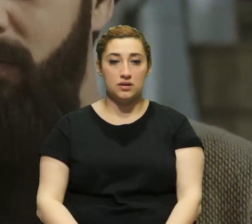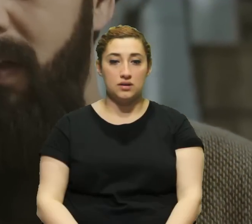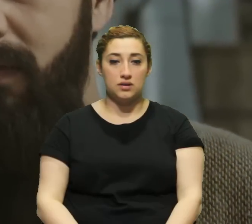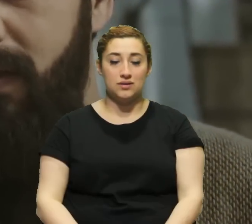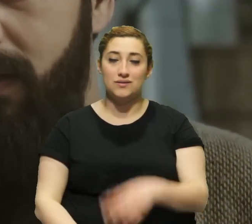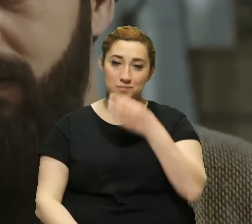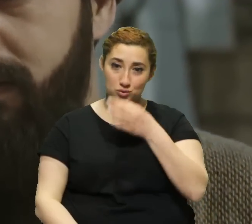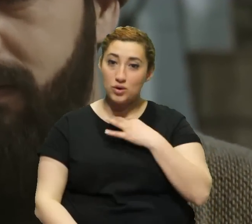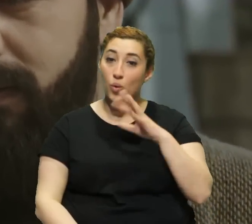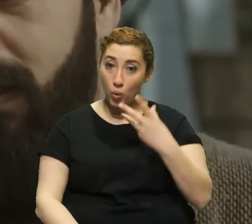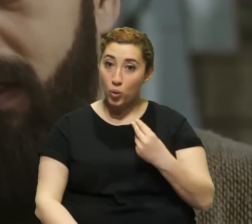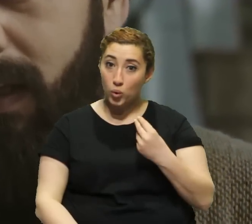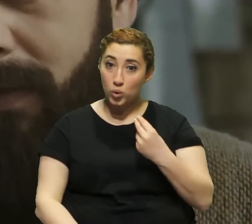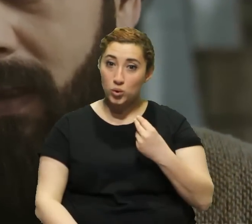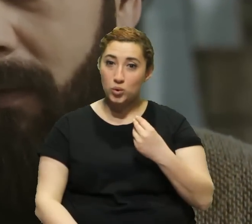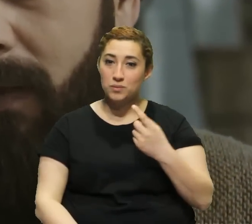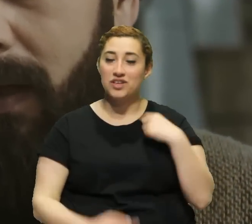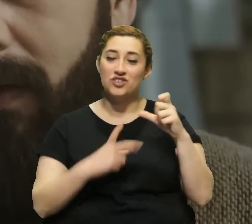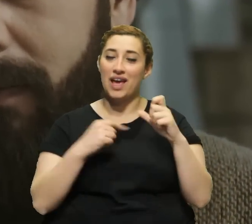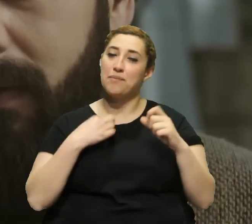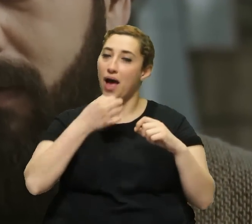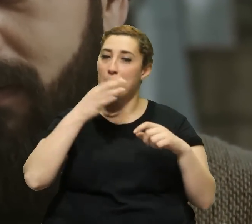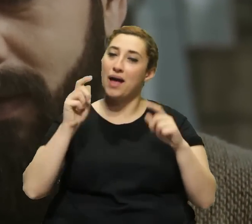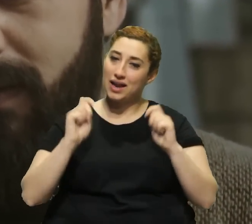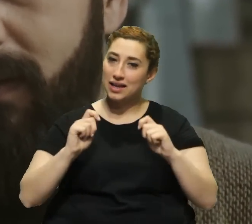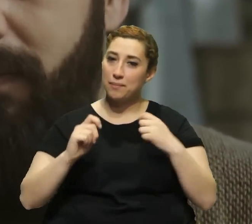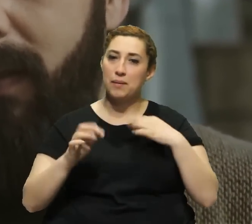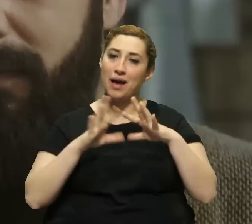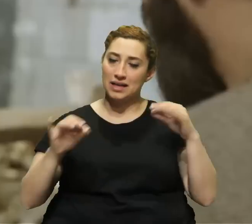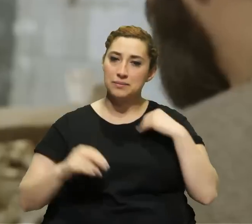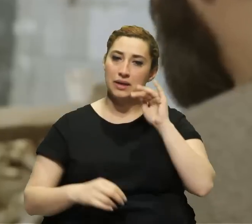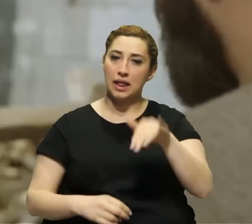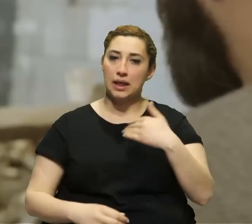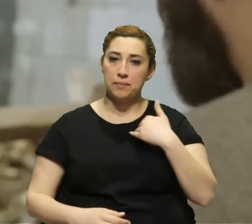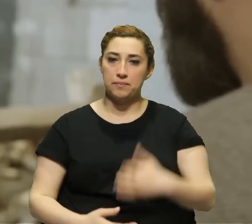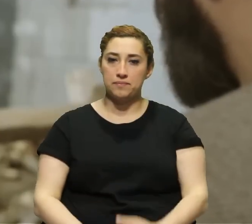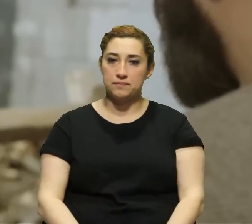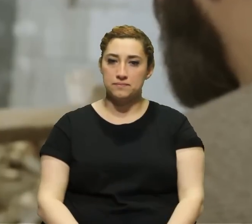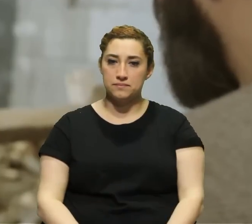Müsaade var ise, hele bir Şeyh'ime haber verip... ...hazırlanıp gelirim.